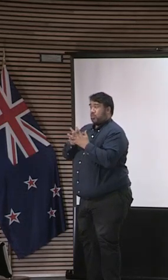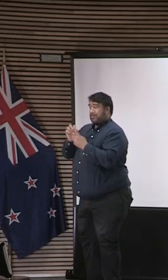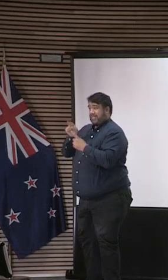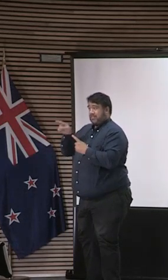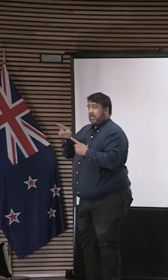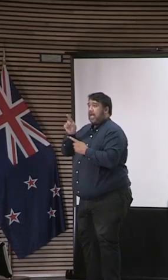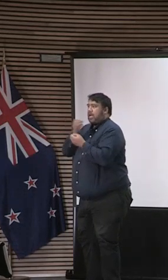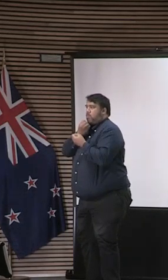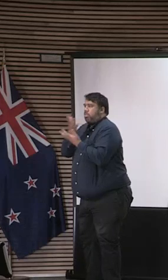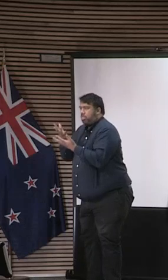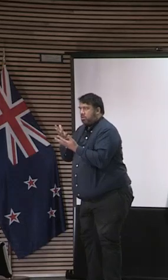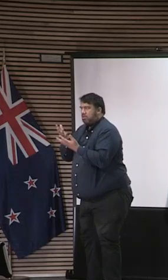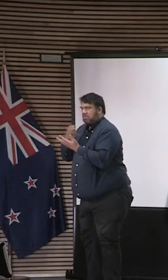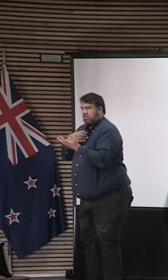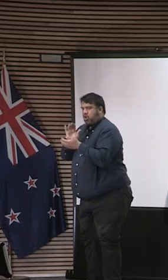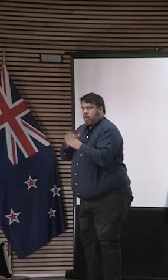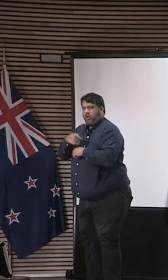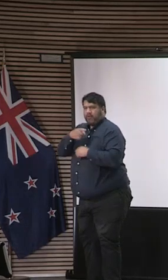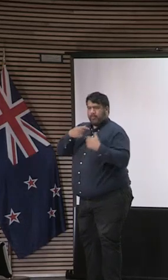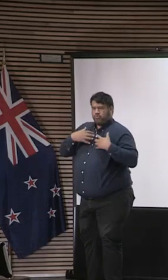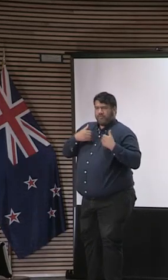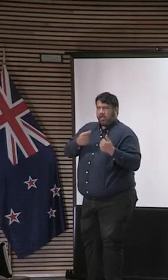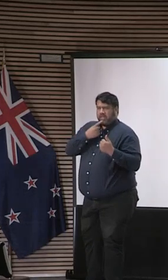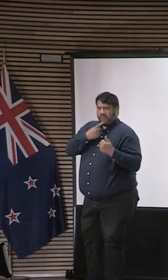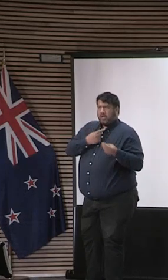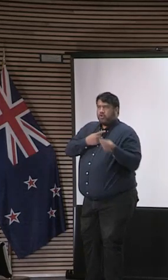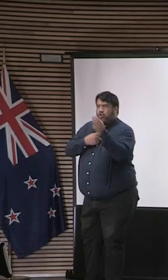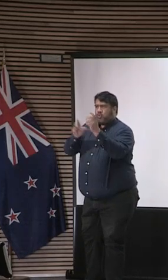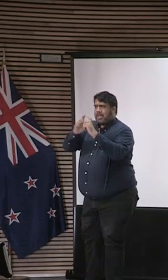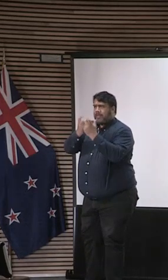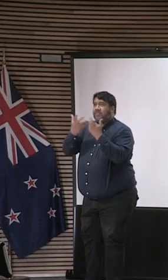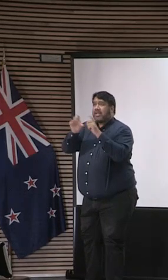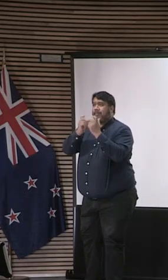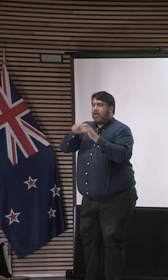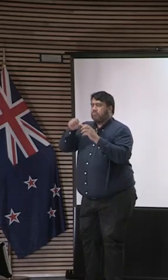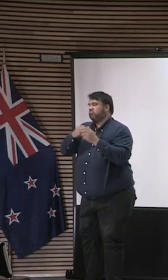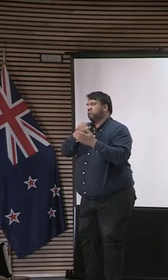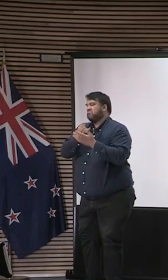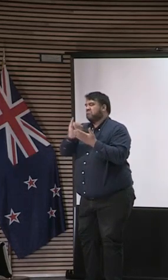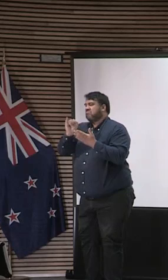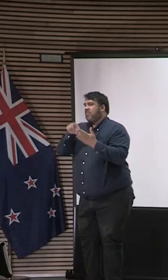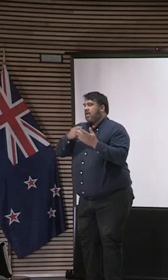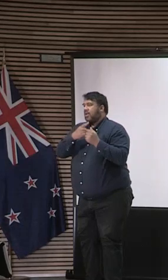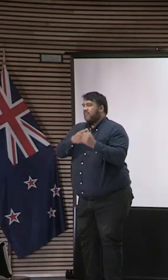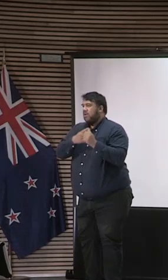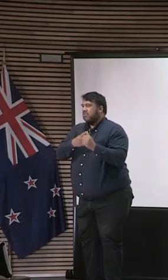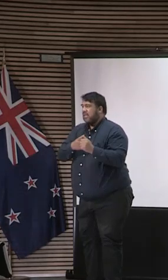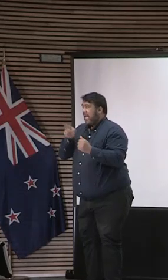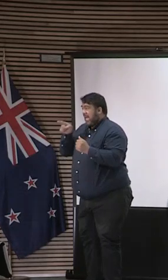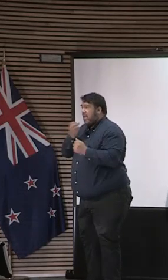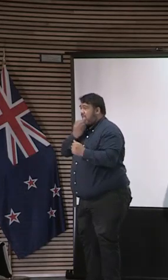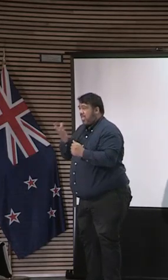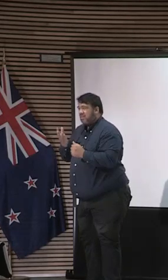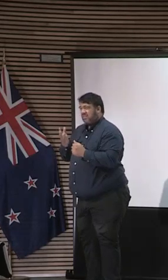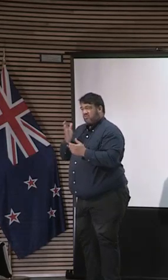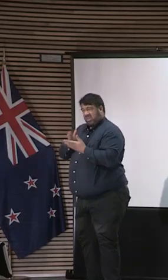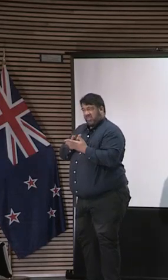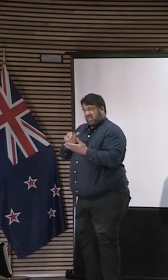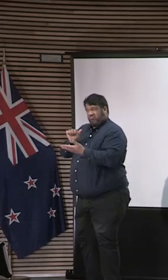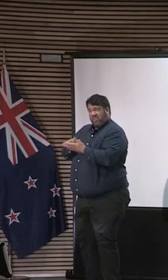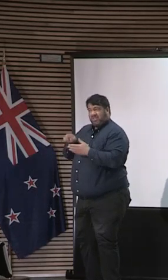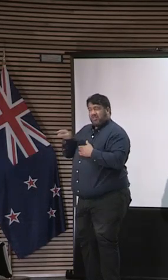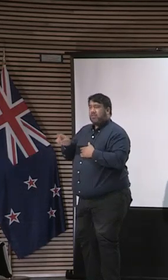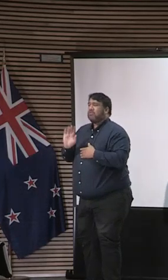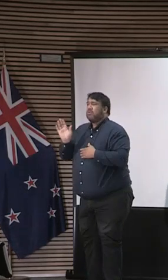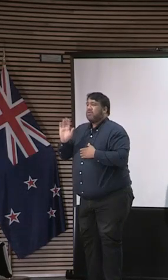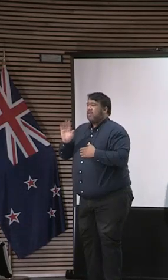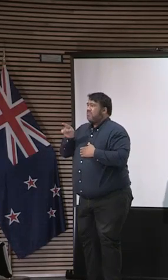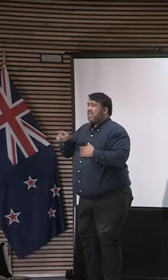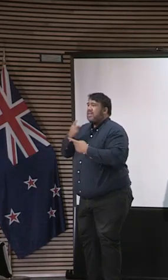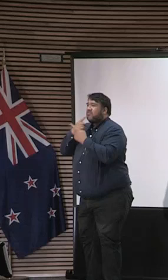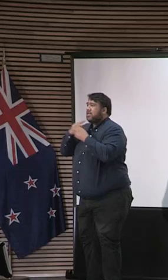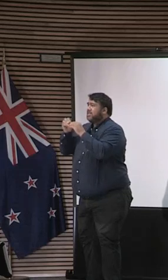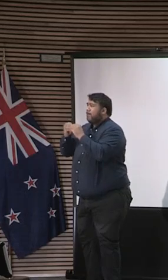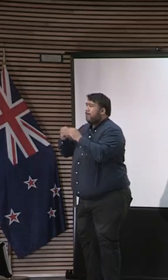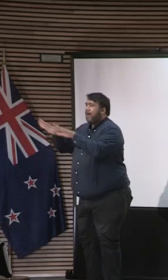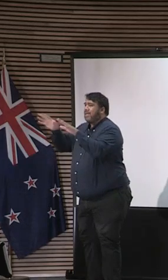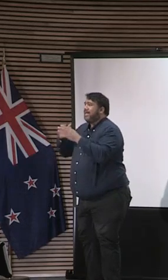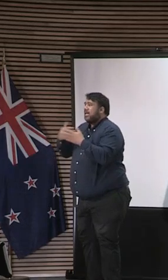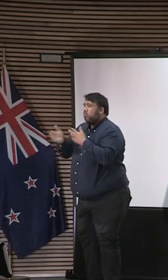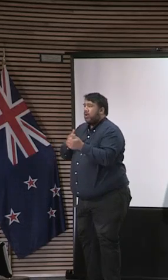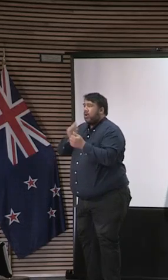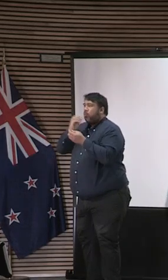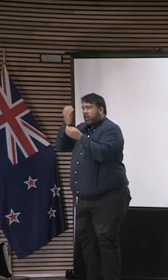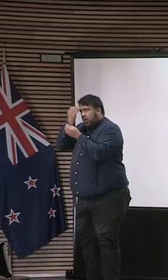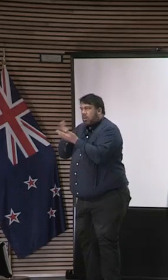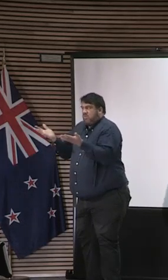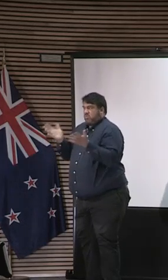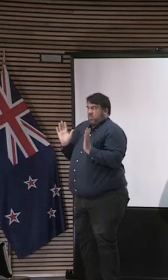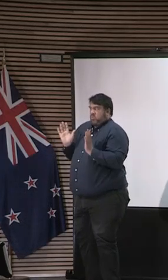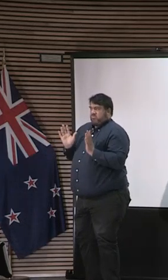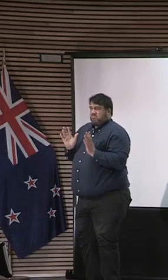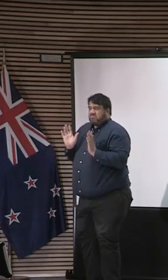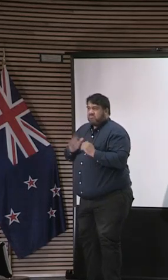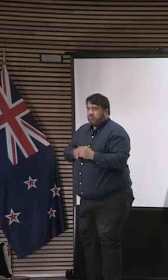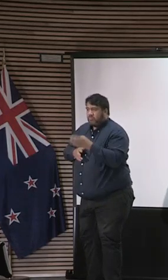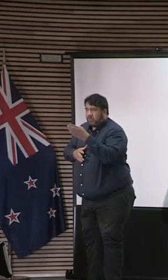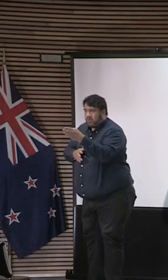koe. Me haere au ki a Henry.